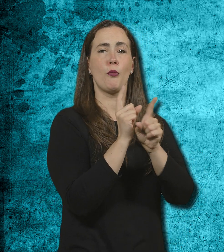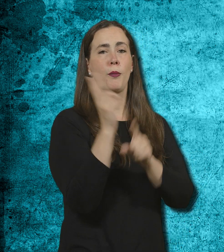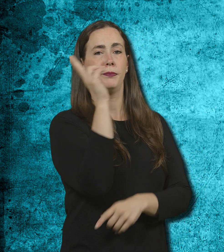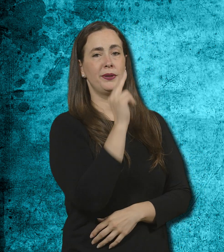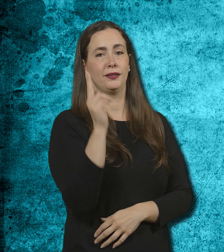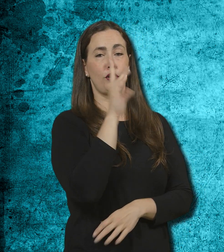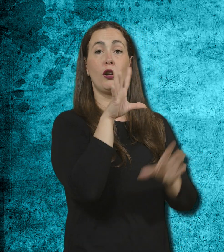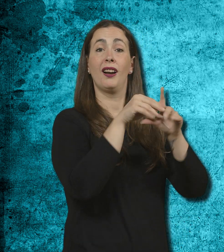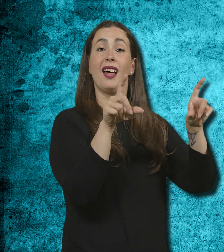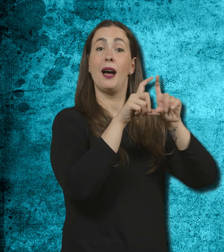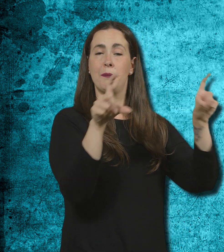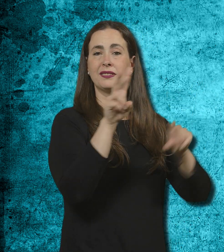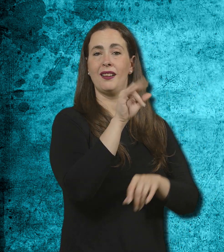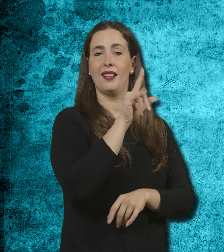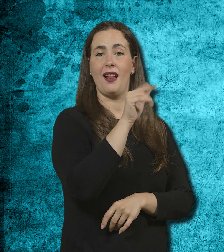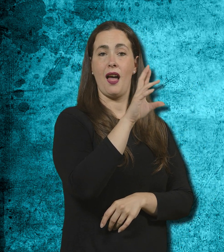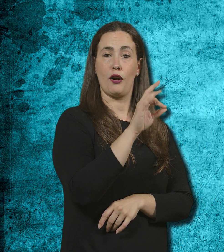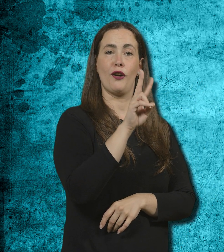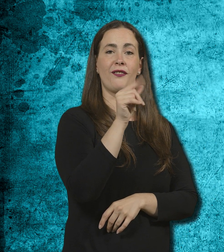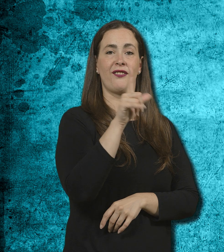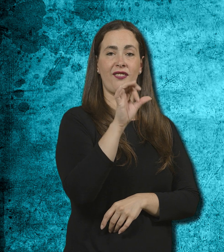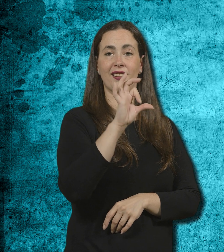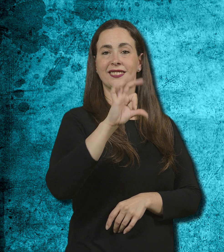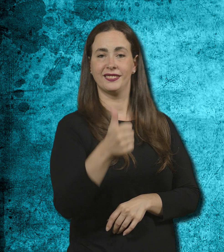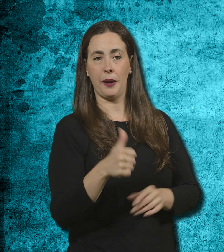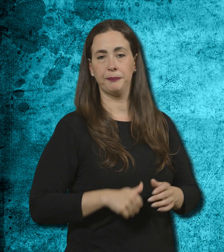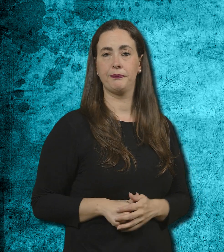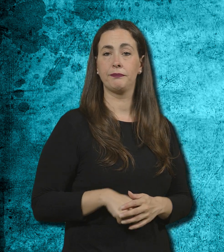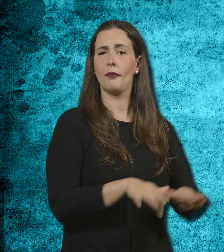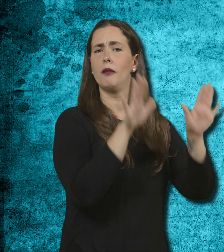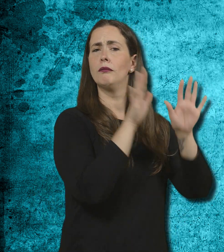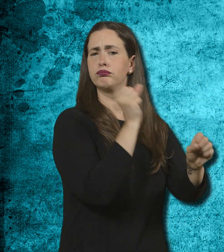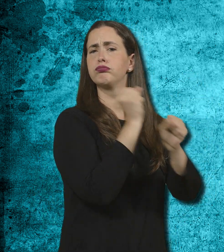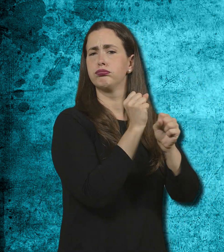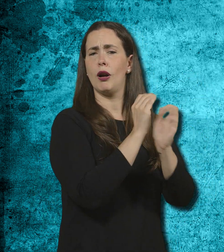i als 14 anys es va posar a treballar de pintor, en la companyia Vilaró i Valls S.A.,